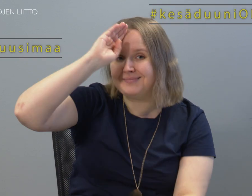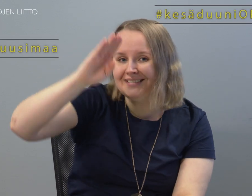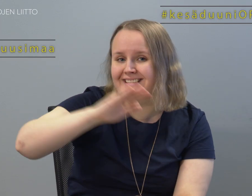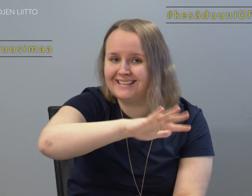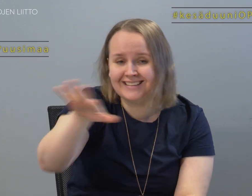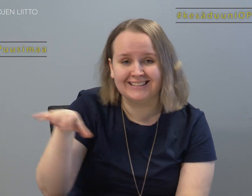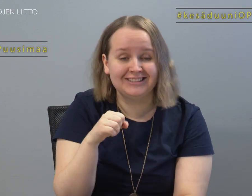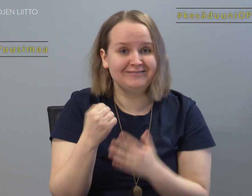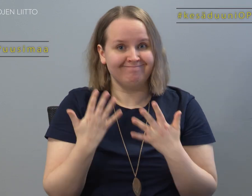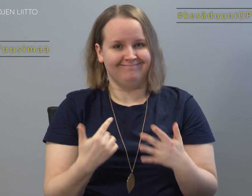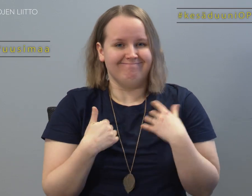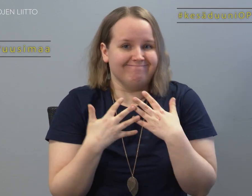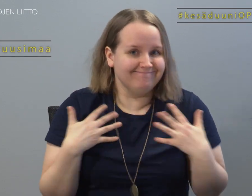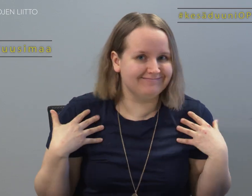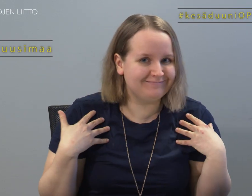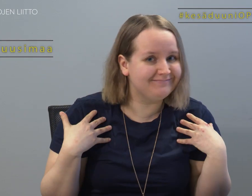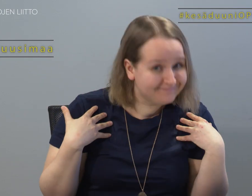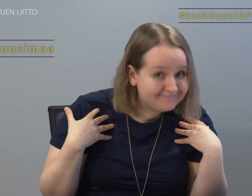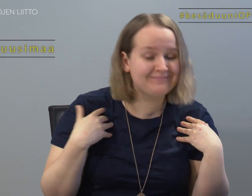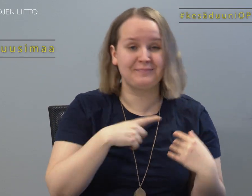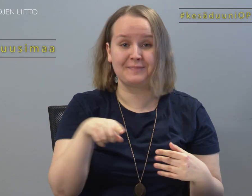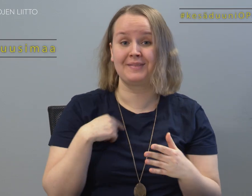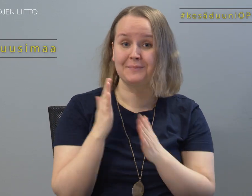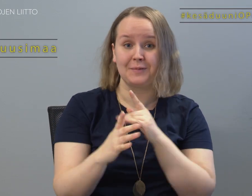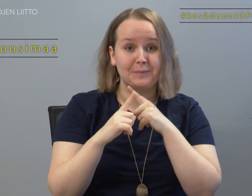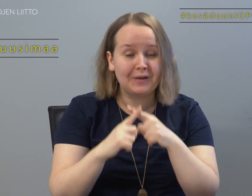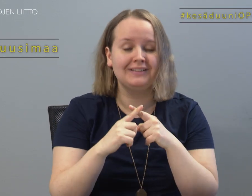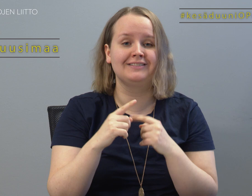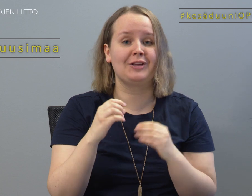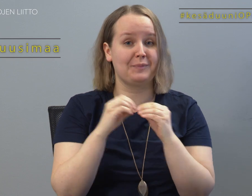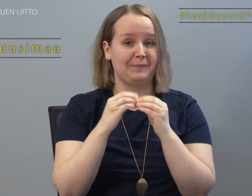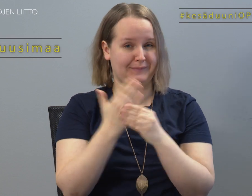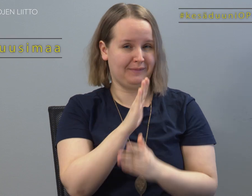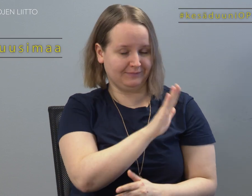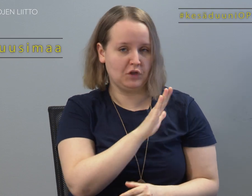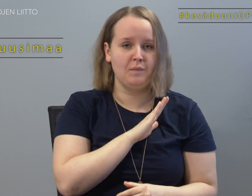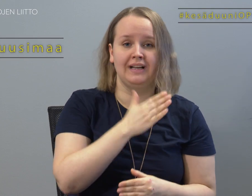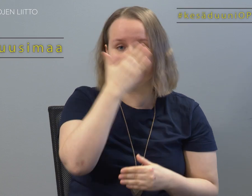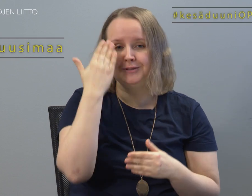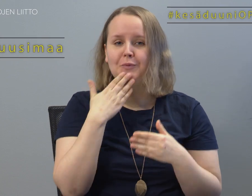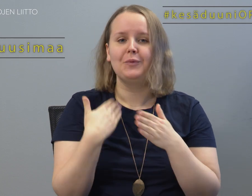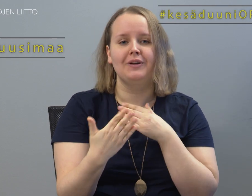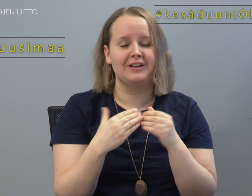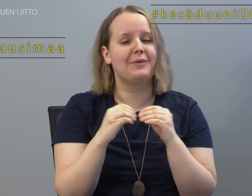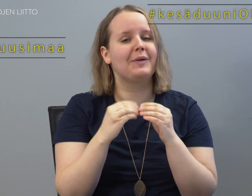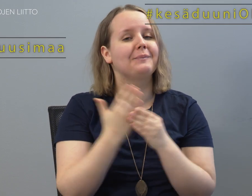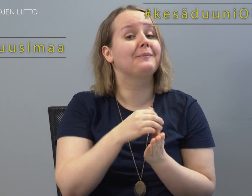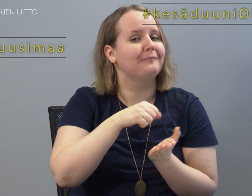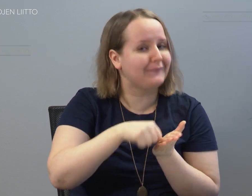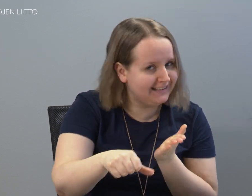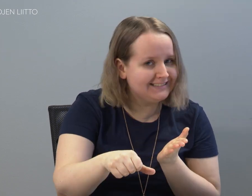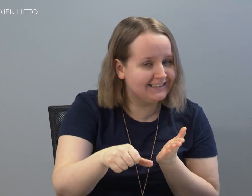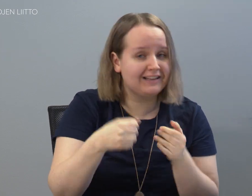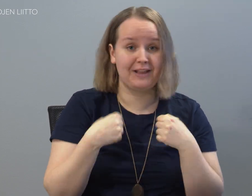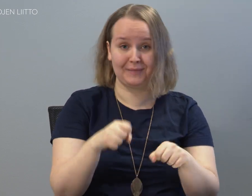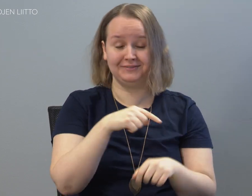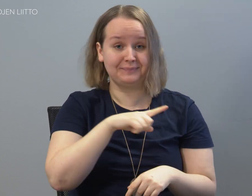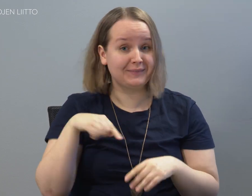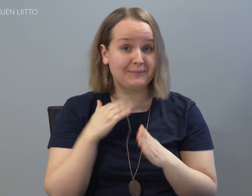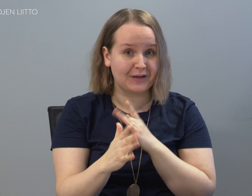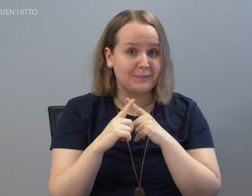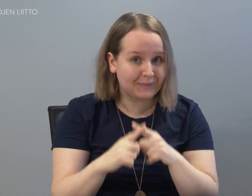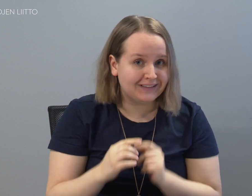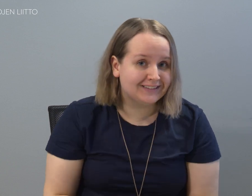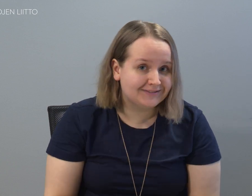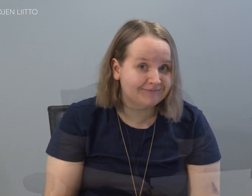Moi! Olen iloinen kertoessani, että olemme päässeet mukaan Osuuspankin Kesäduuni OPn piikkiin -kampanjaan.